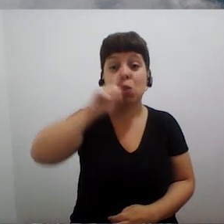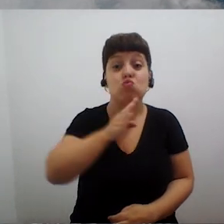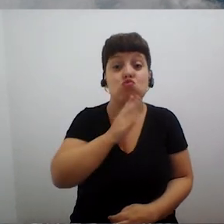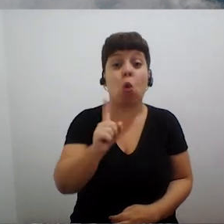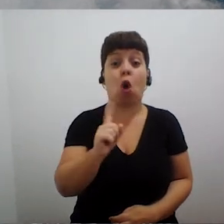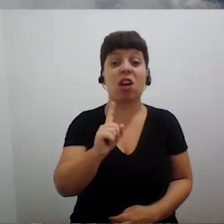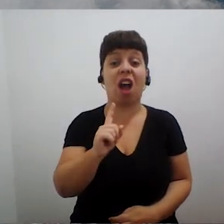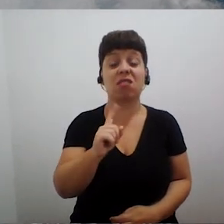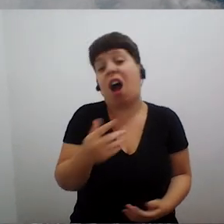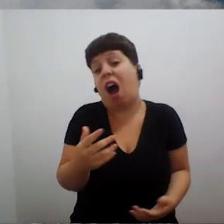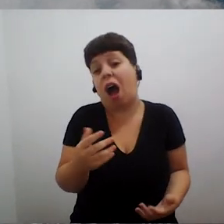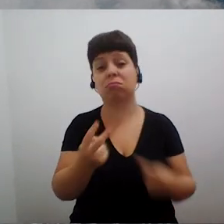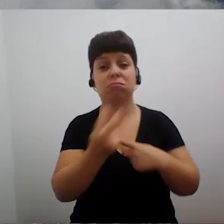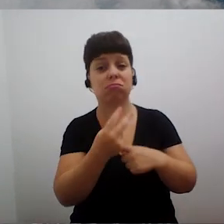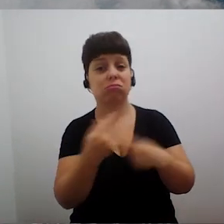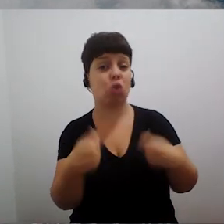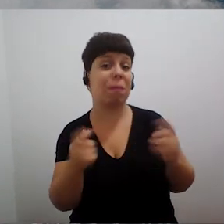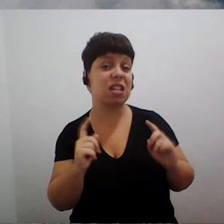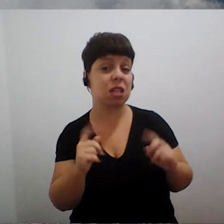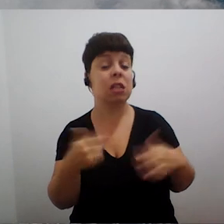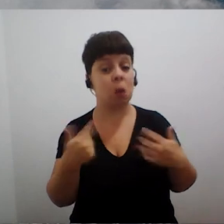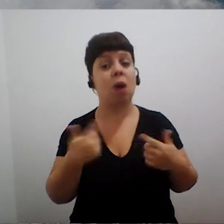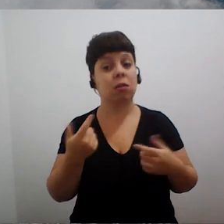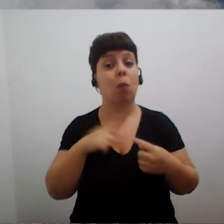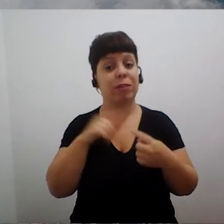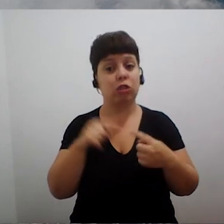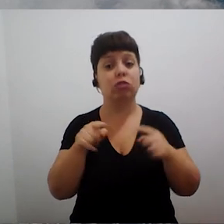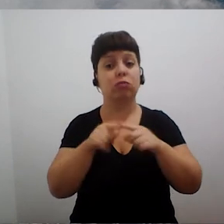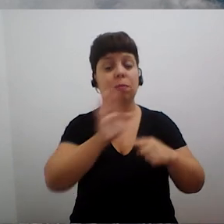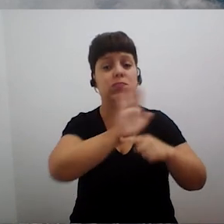Então nossa intenção é contribuir também para que essas lideranças